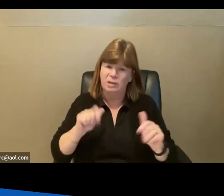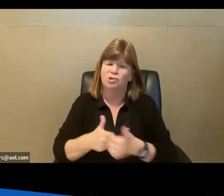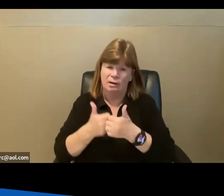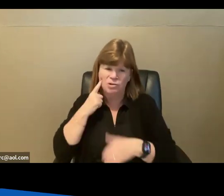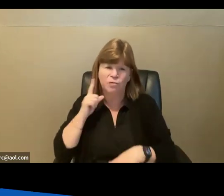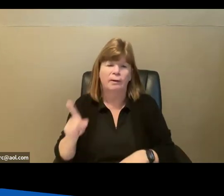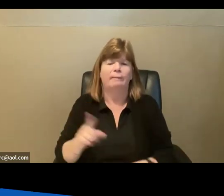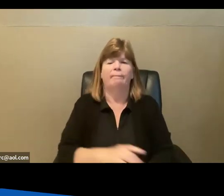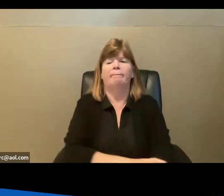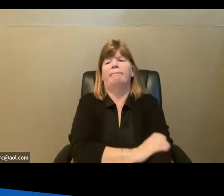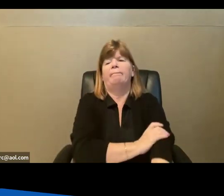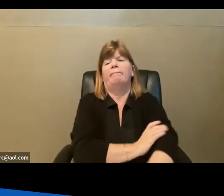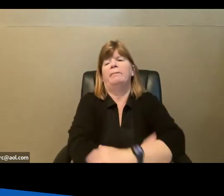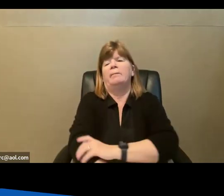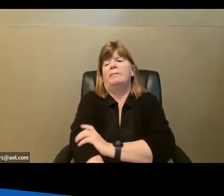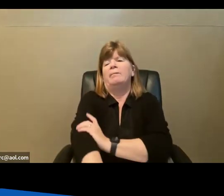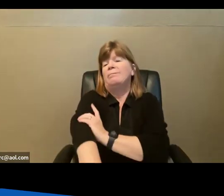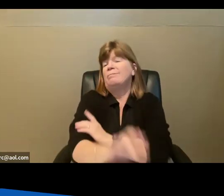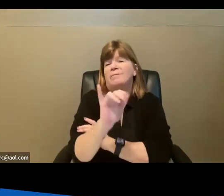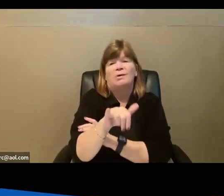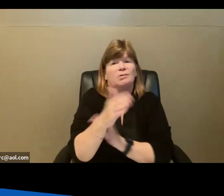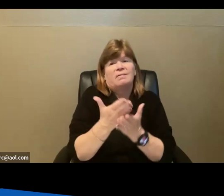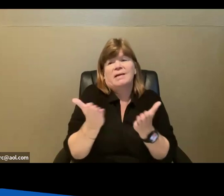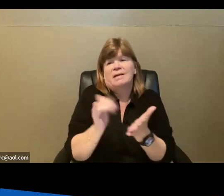Estas son algunas de las cosas que hay que tener en cuenta con eso.